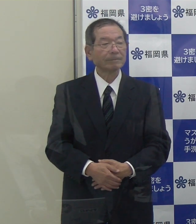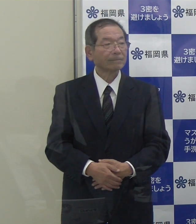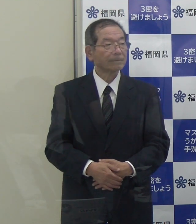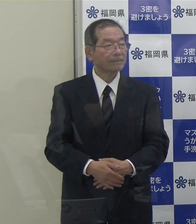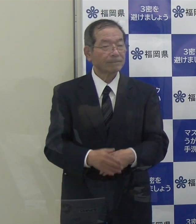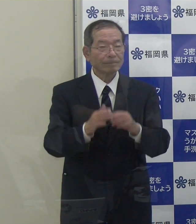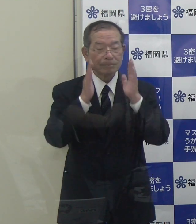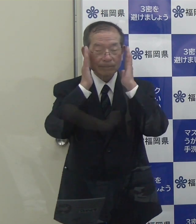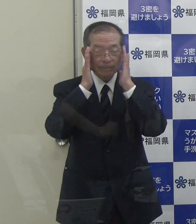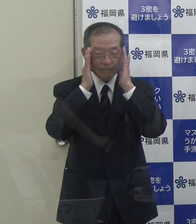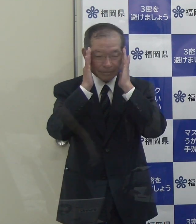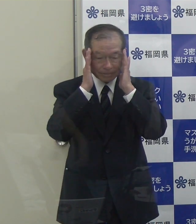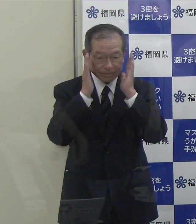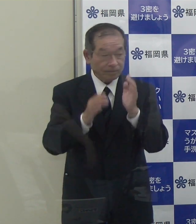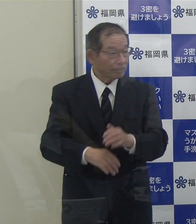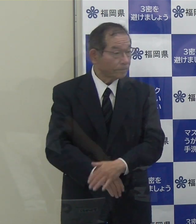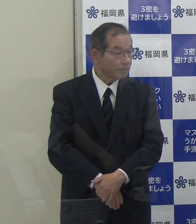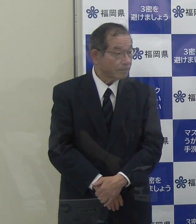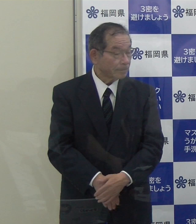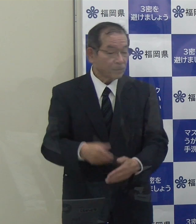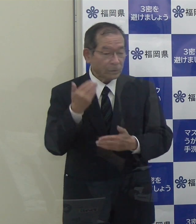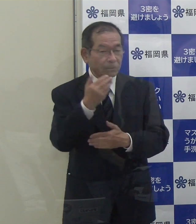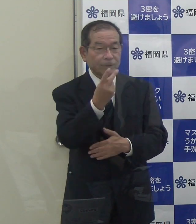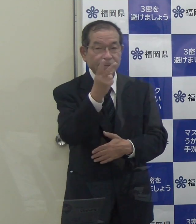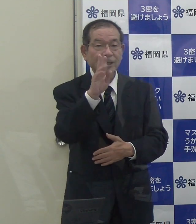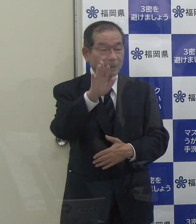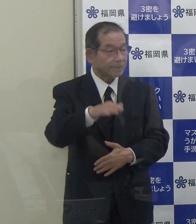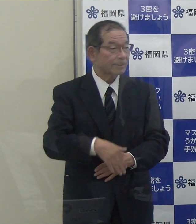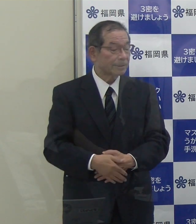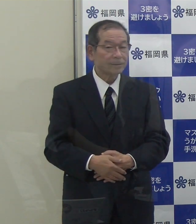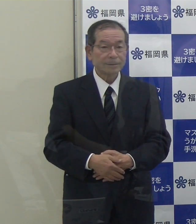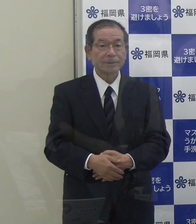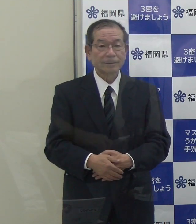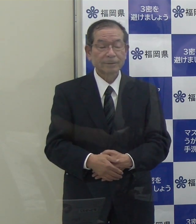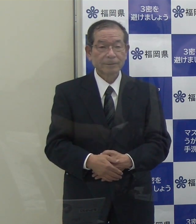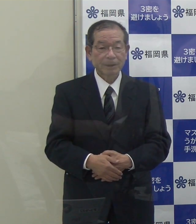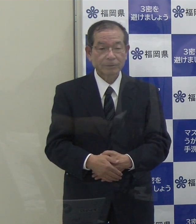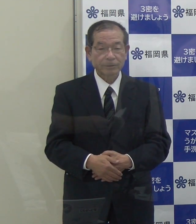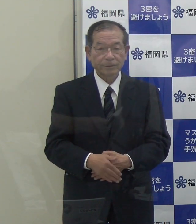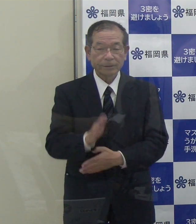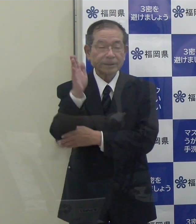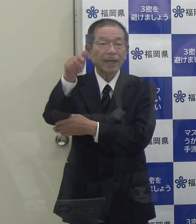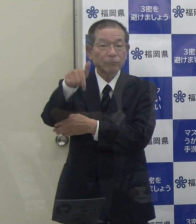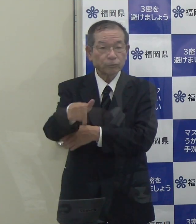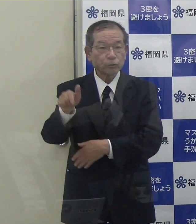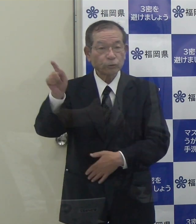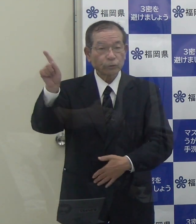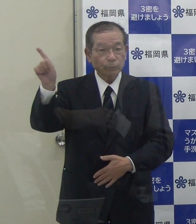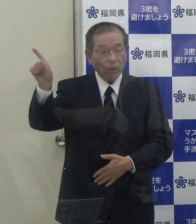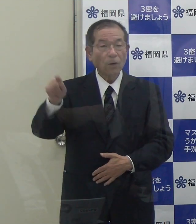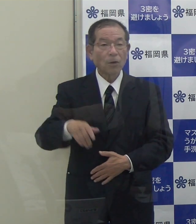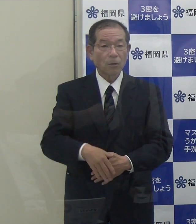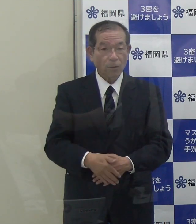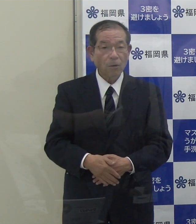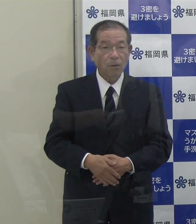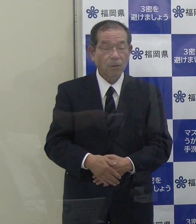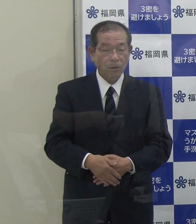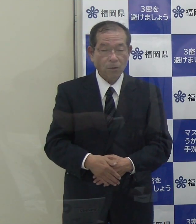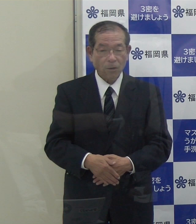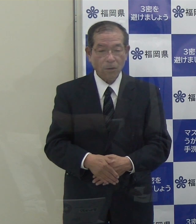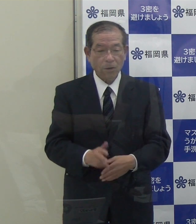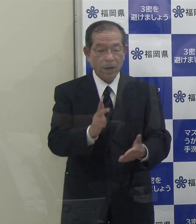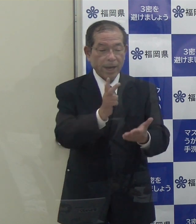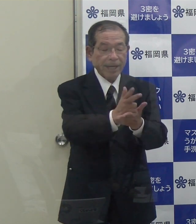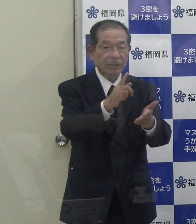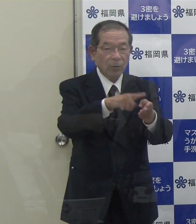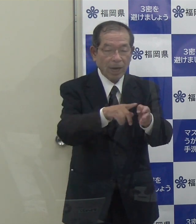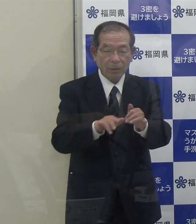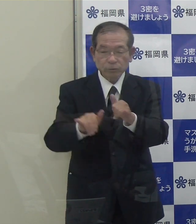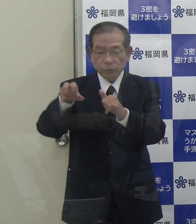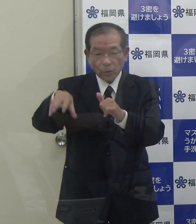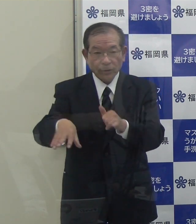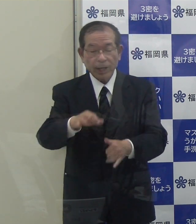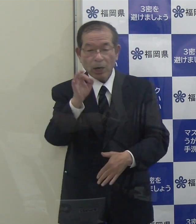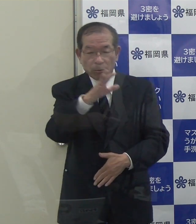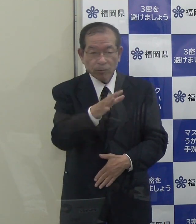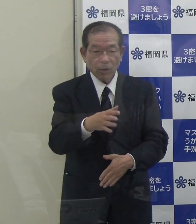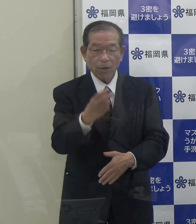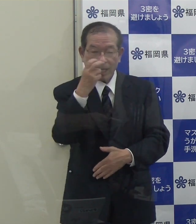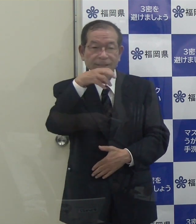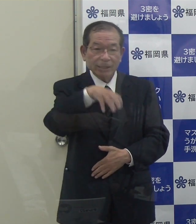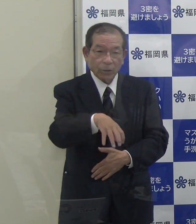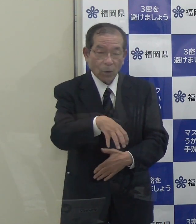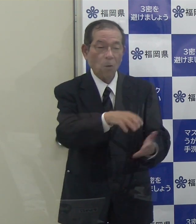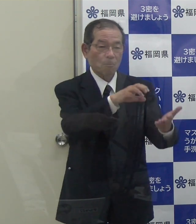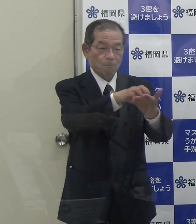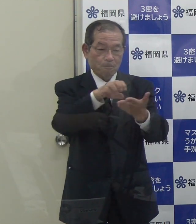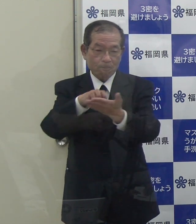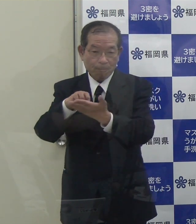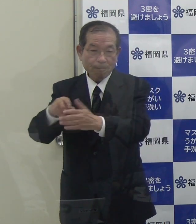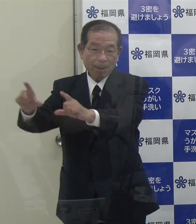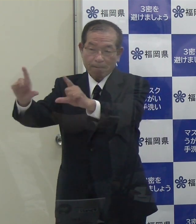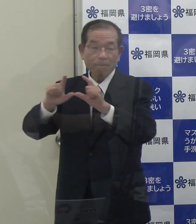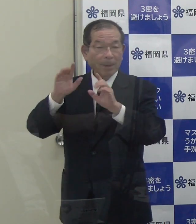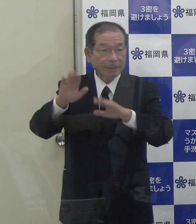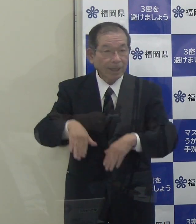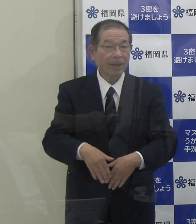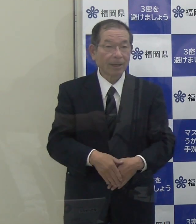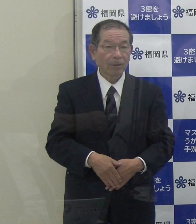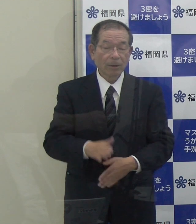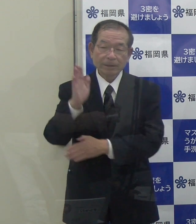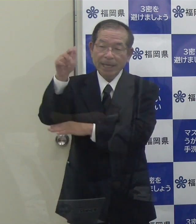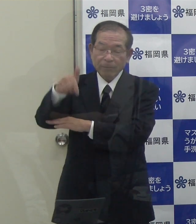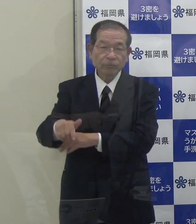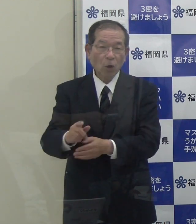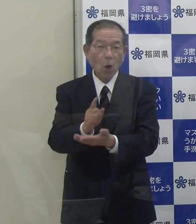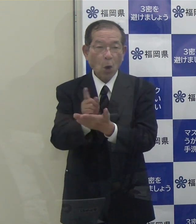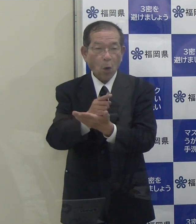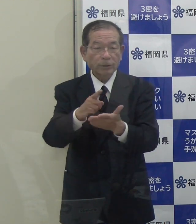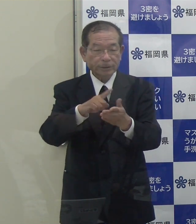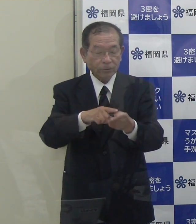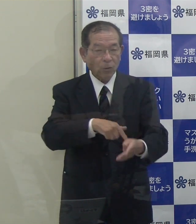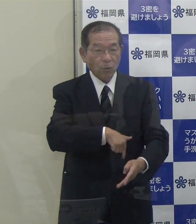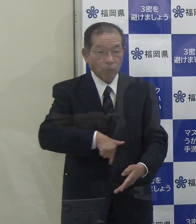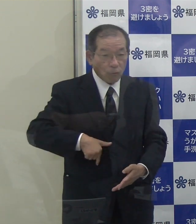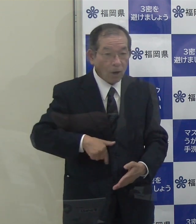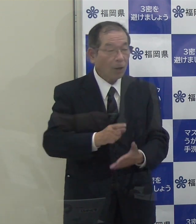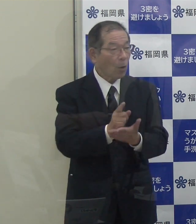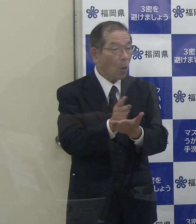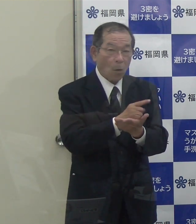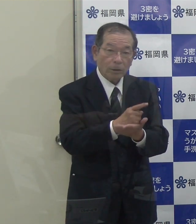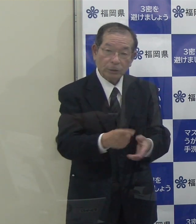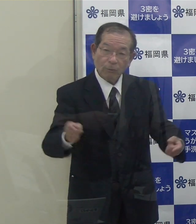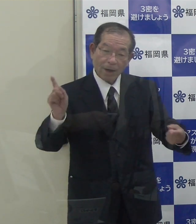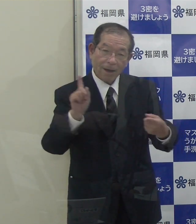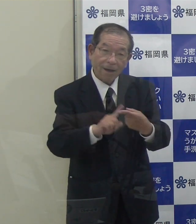（ＫＢＣ）コロナ関係の件でお伺いします。政府も、駅や空港などに、無料検査場を設置するという方針を示していますが、政府の方針と今回の県の方針は合致しているものですか。